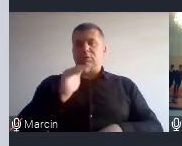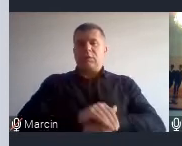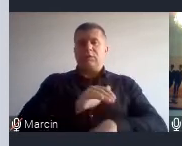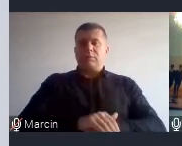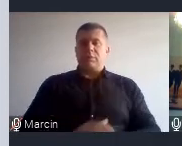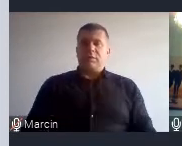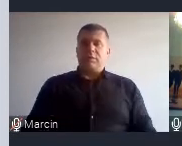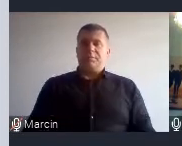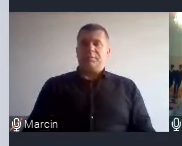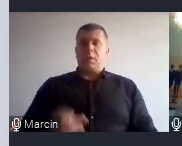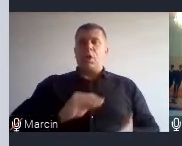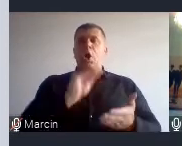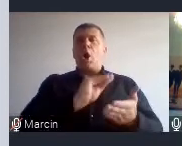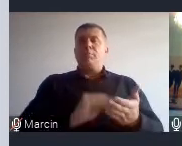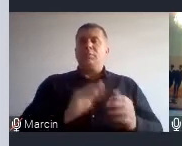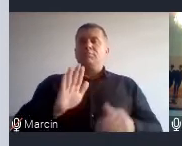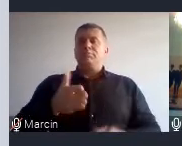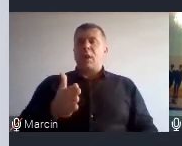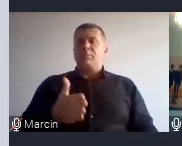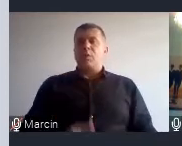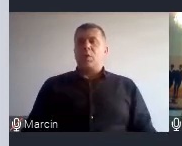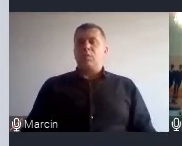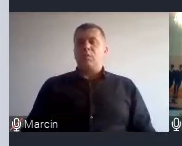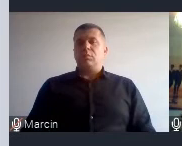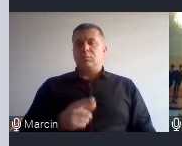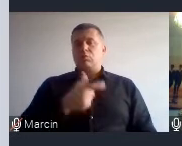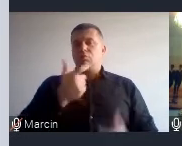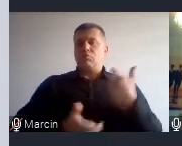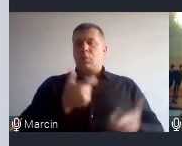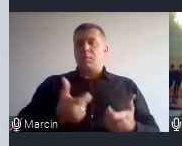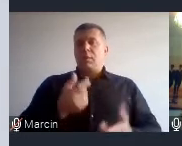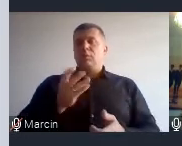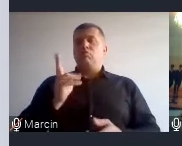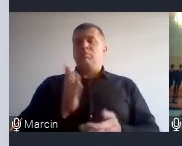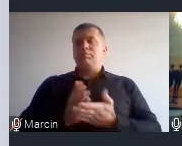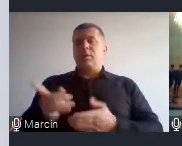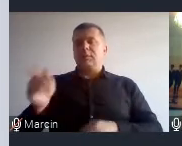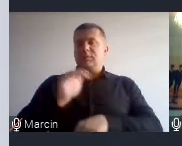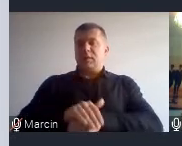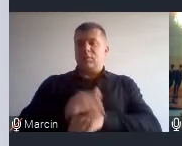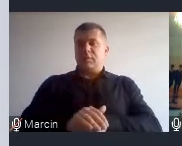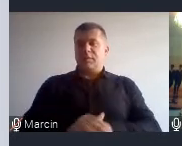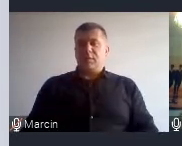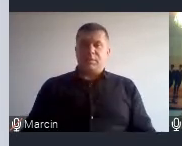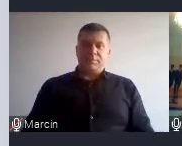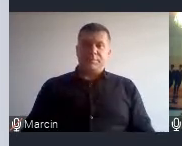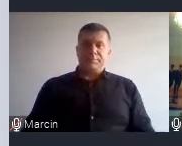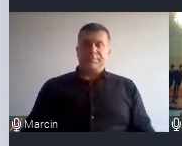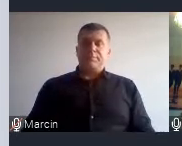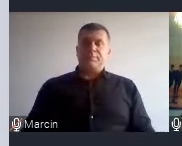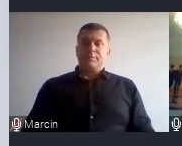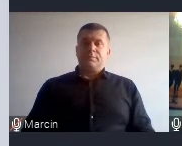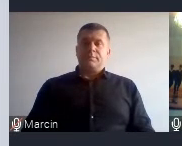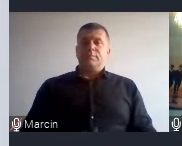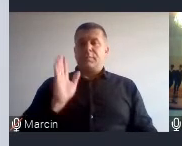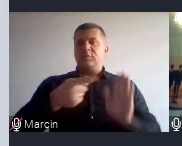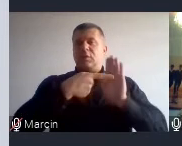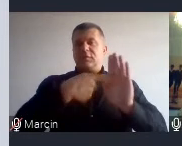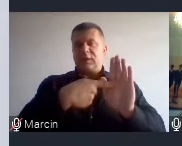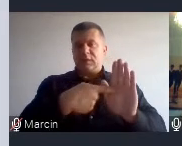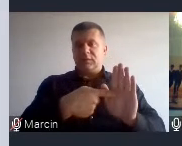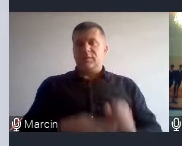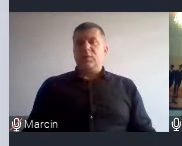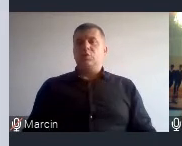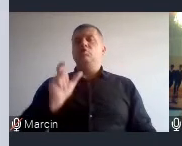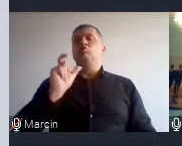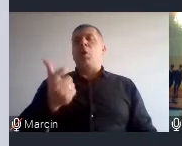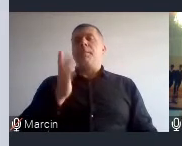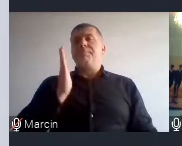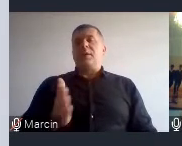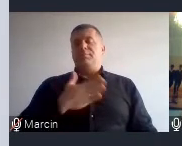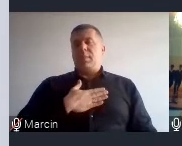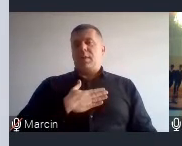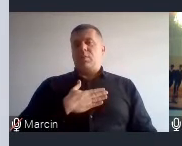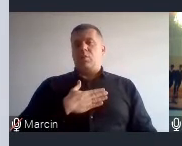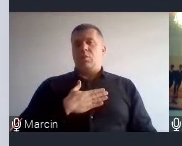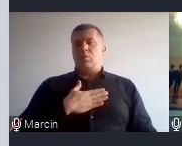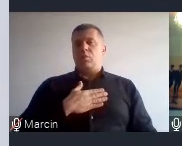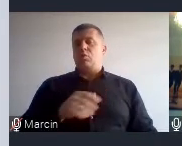Opis przedmiotu, który zostanie sporządzony przez zamawiającego i będzie wskazywał co będziemy mieli do zrealizowania,